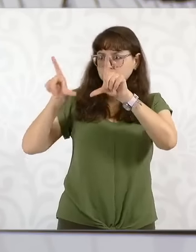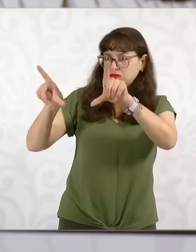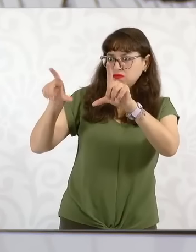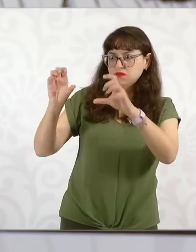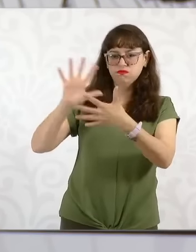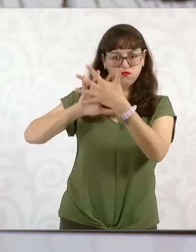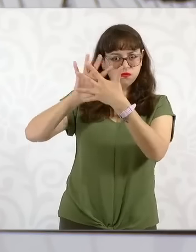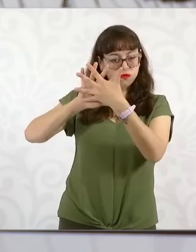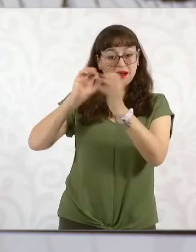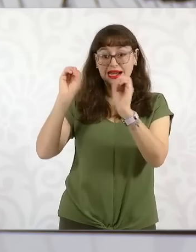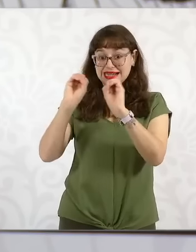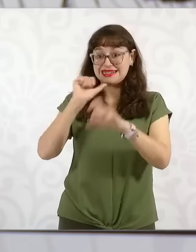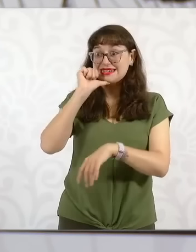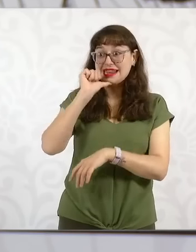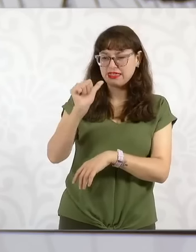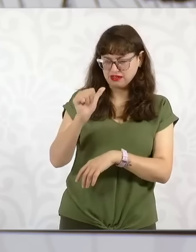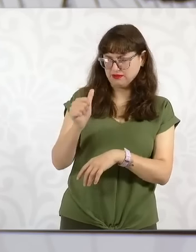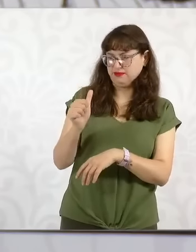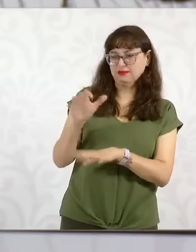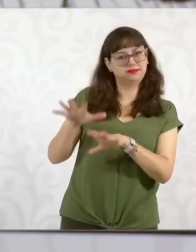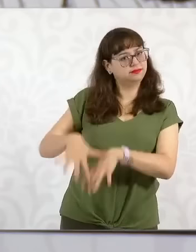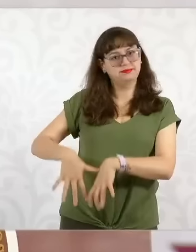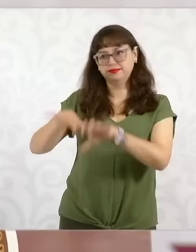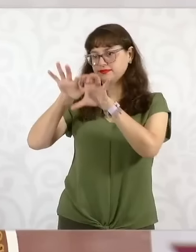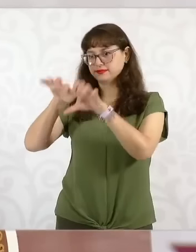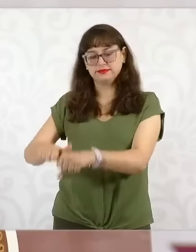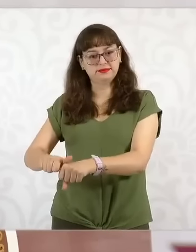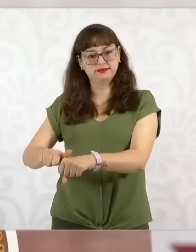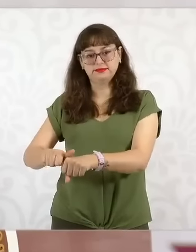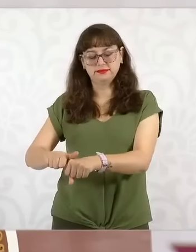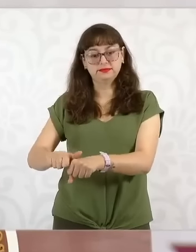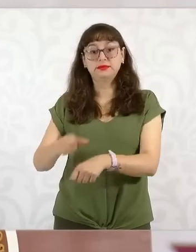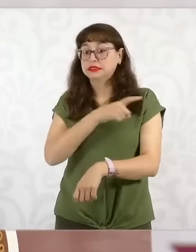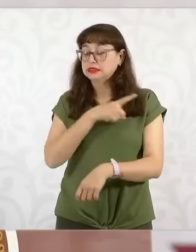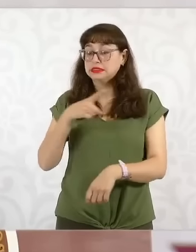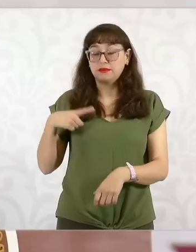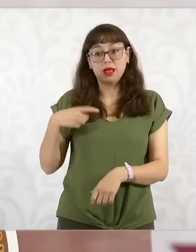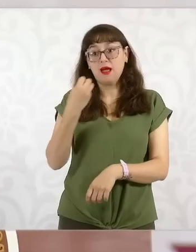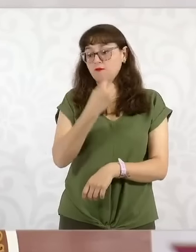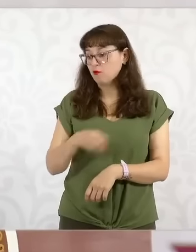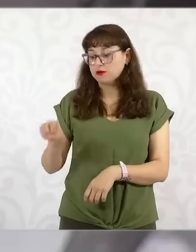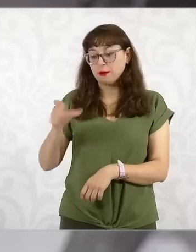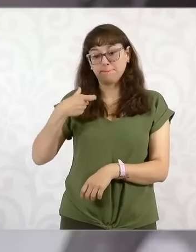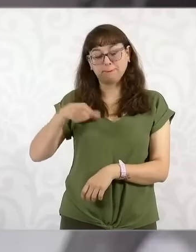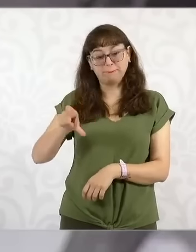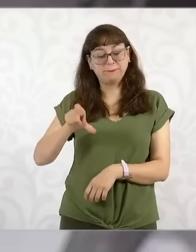que debe tener cualquier transporte que transporte combustible y de otros eh esquemas